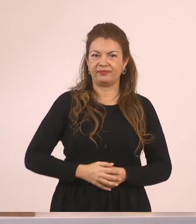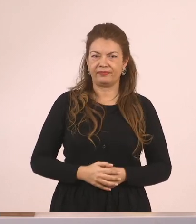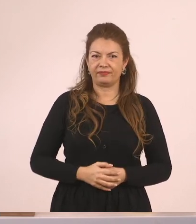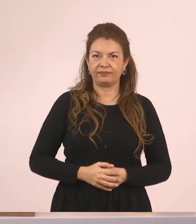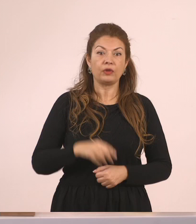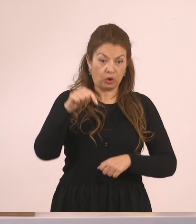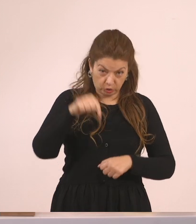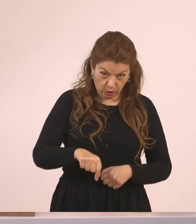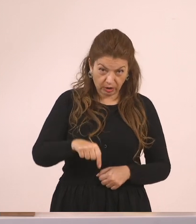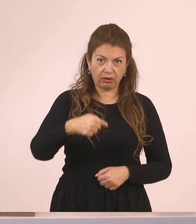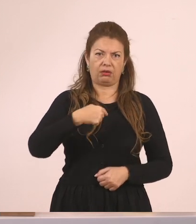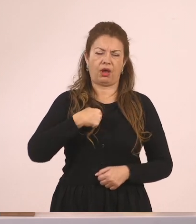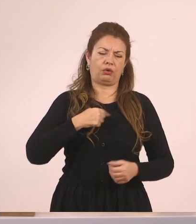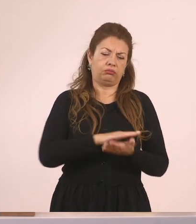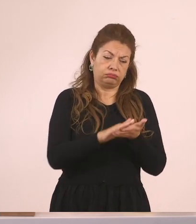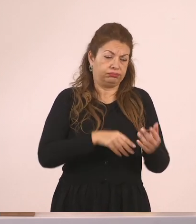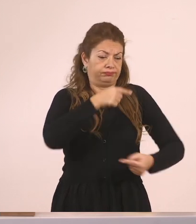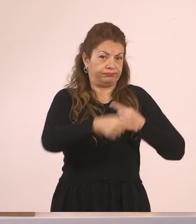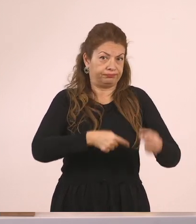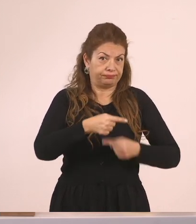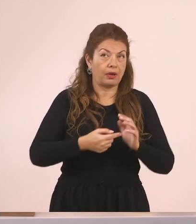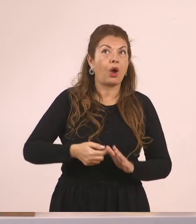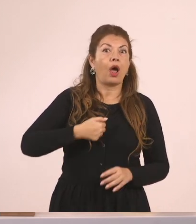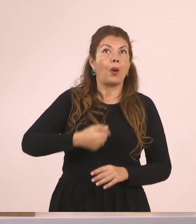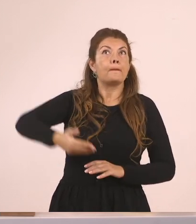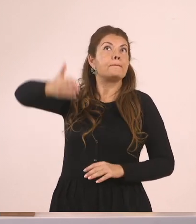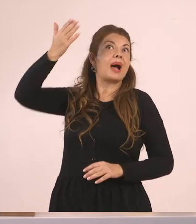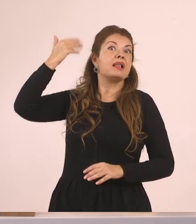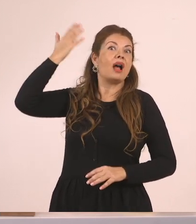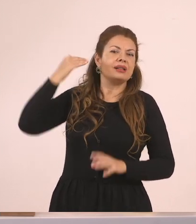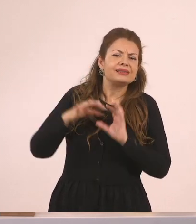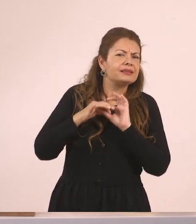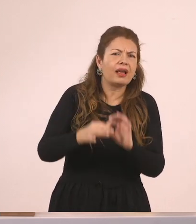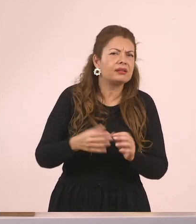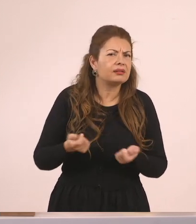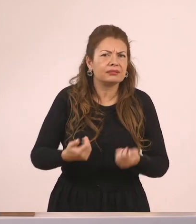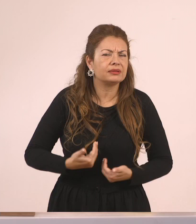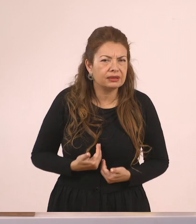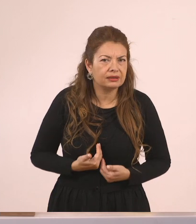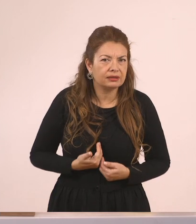Τώρα ανακυκλώνω. Παλιά τι έκανα συνέχεια; Ανακύκλωνα.